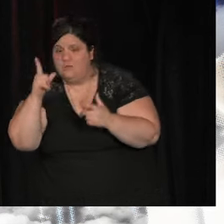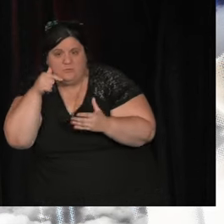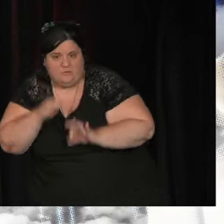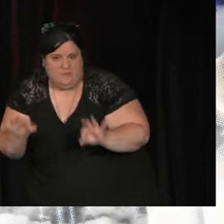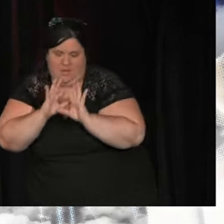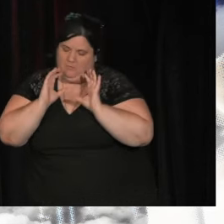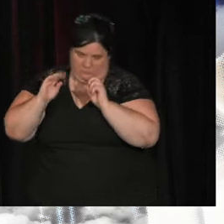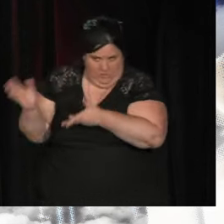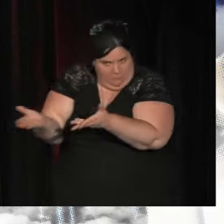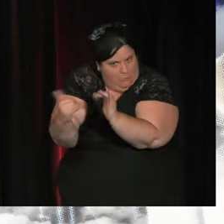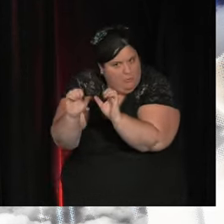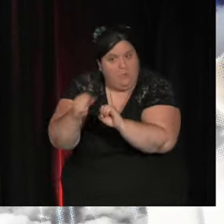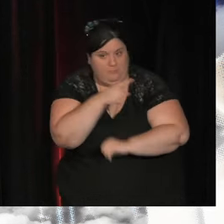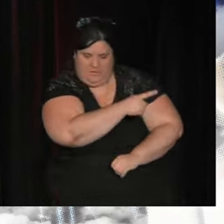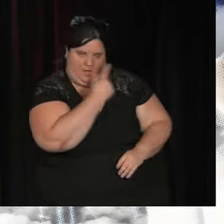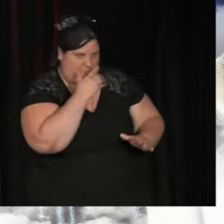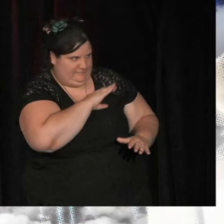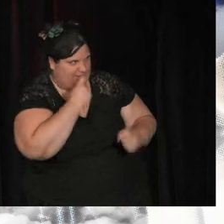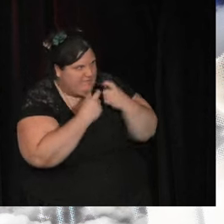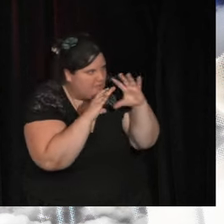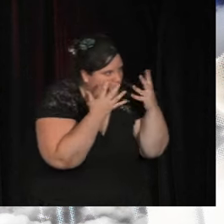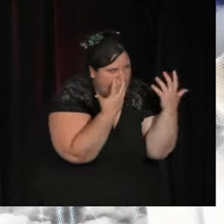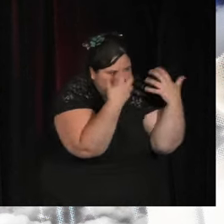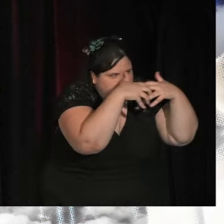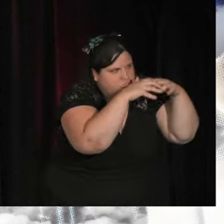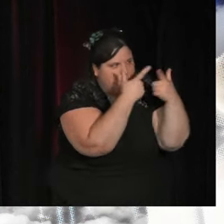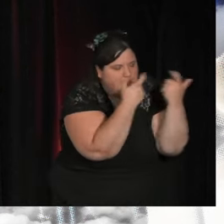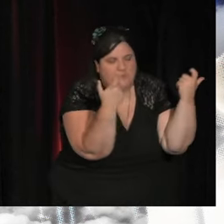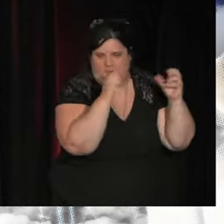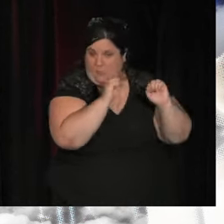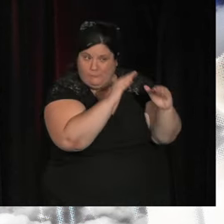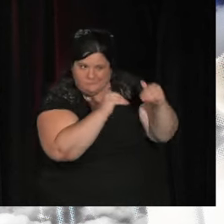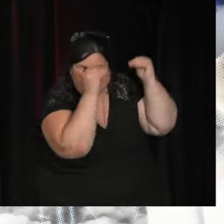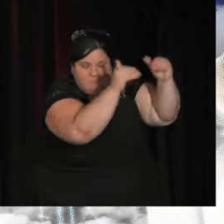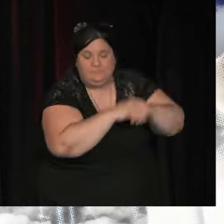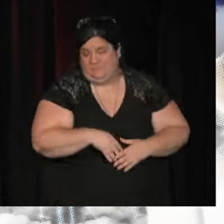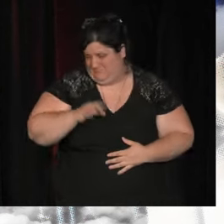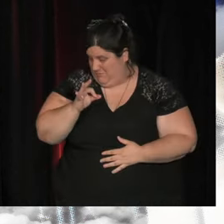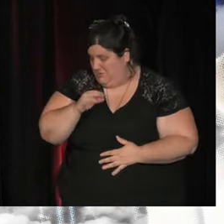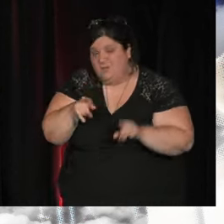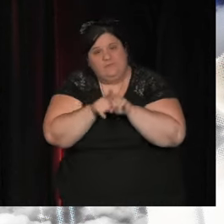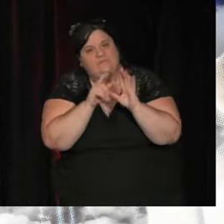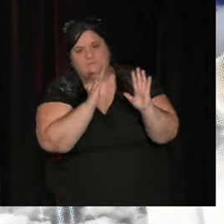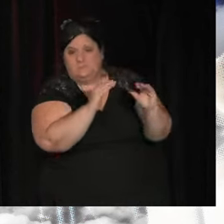Là, on est vraiment entrés un peu dans le design parce que c'est quand même du haut niveau, tu vois, qui se passe. Là, tu nous parles quand même de gens qui s'organisent. Comment le jeu doit être "joué". Oui, comment il doit être "joué".